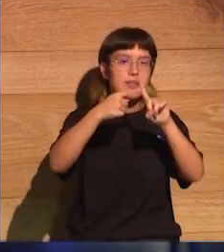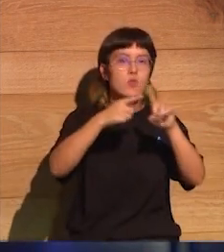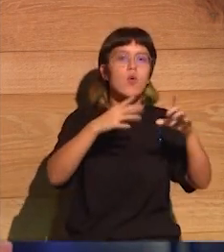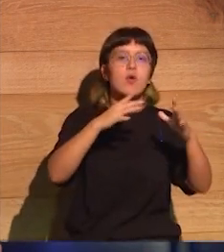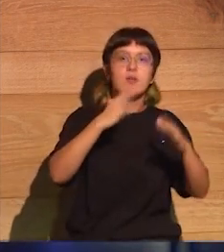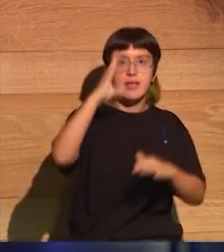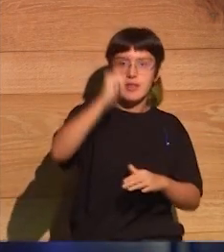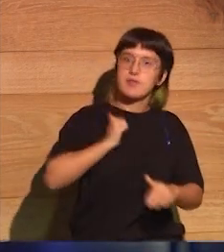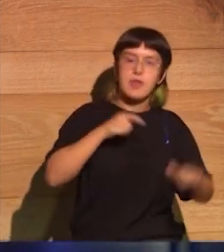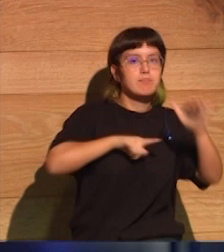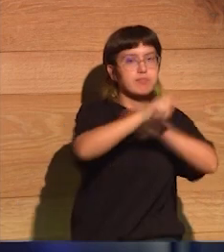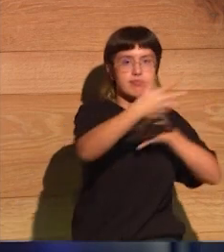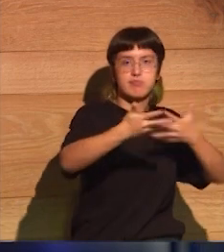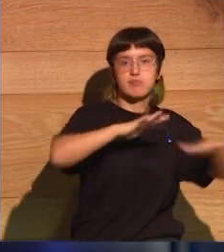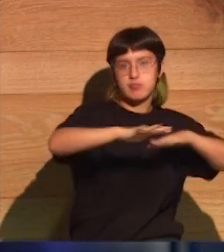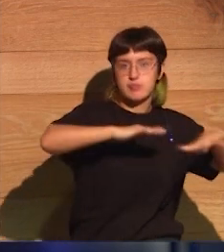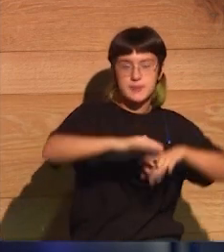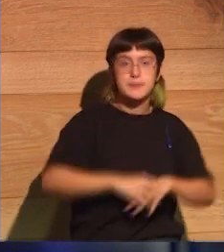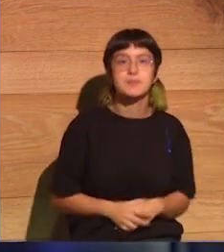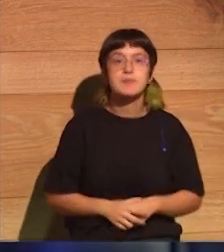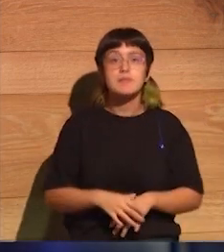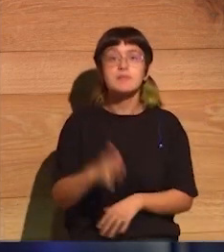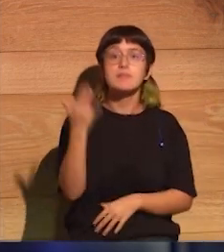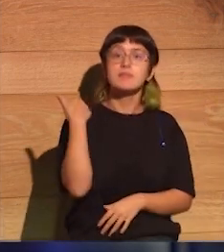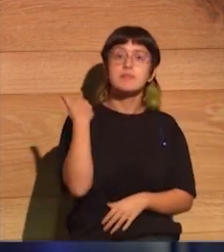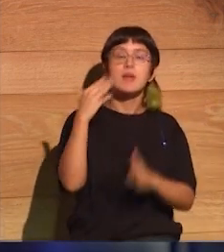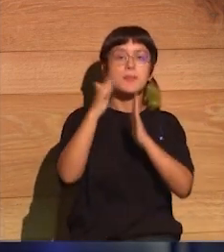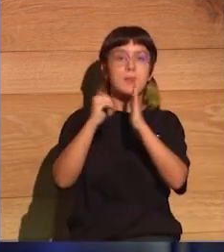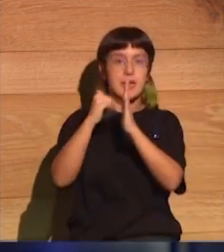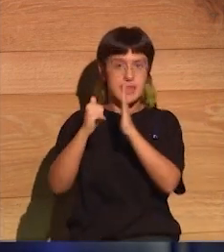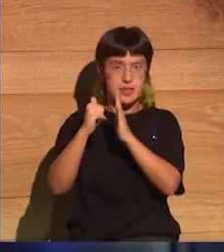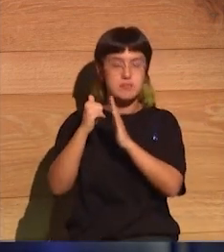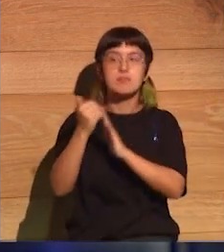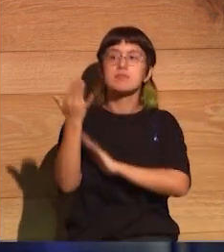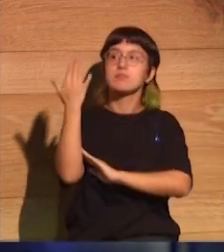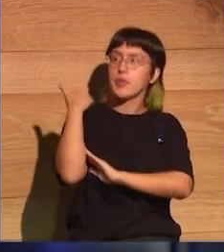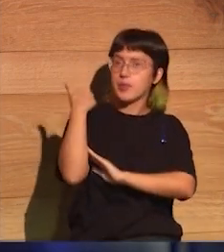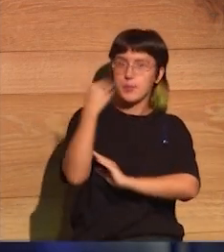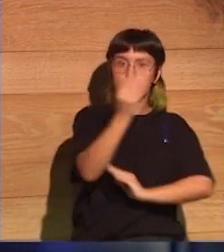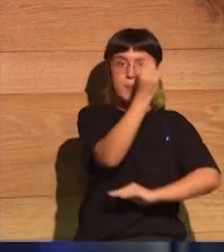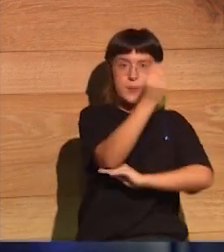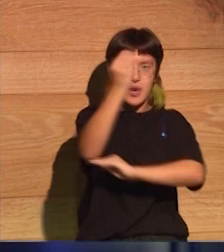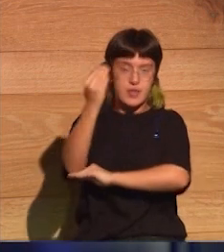Yo os pondré el ejemplo de lo que hemos vivido en Valencia. Hemos tenido la oportunidad de tener una exposición durante dos años en Caixa